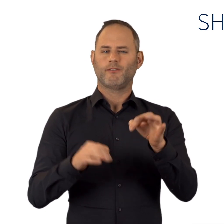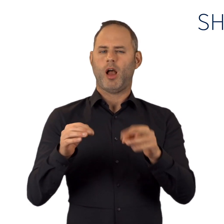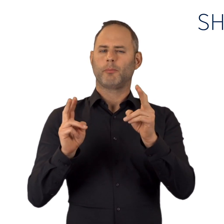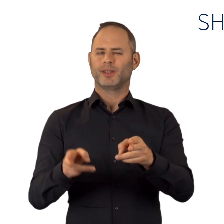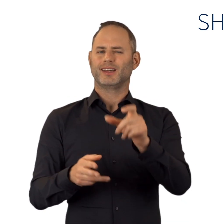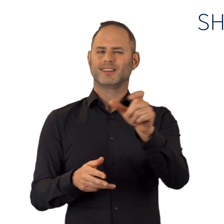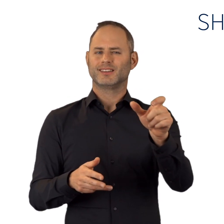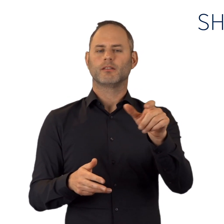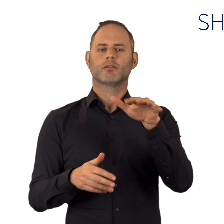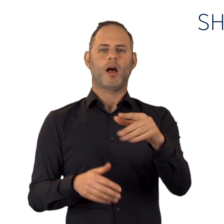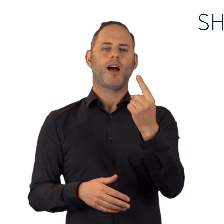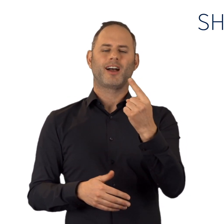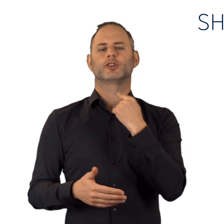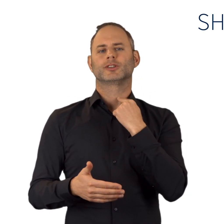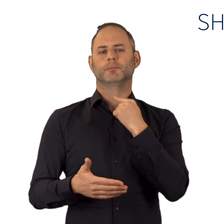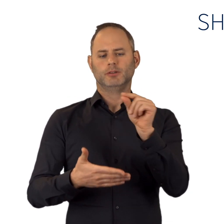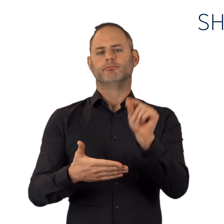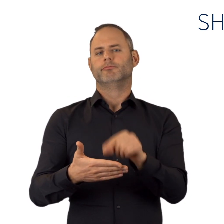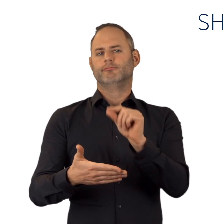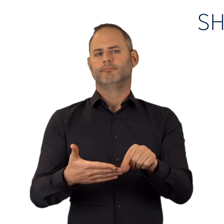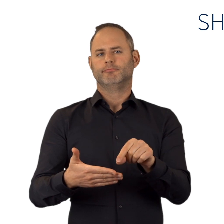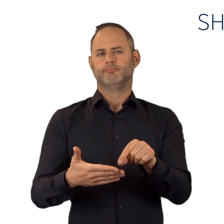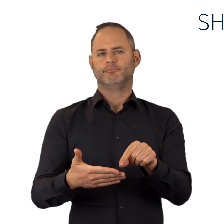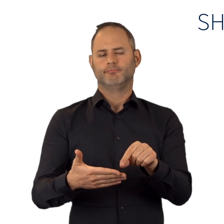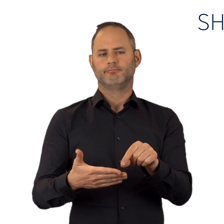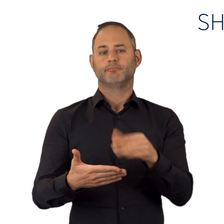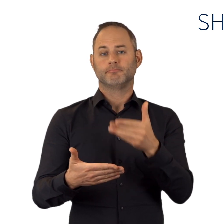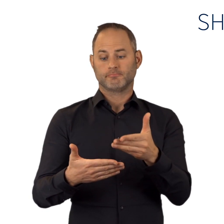Jede bzw. jeder Wahlberechtigte hat eine Stimme.